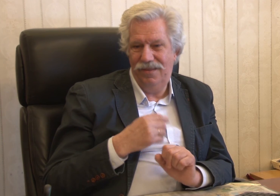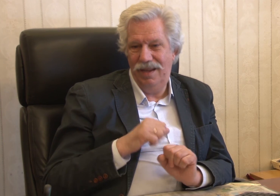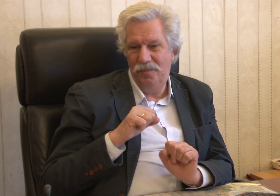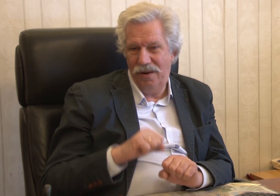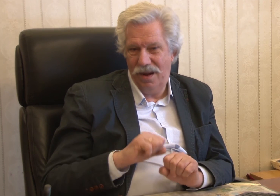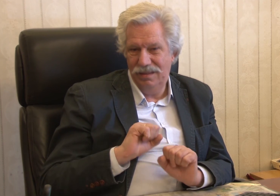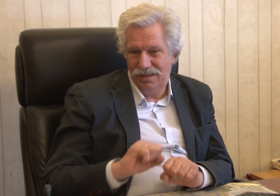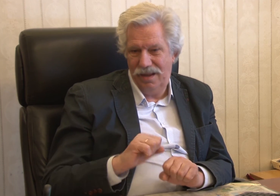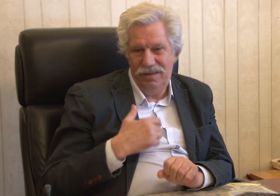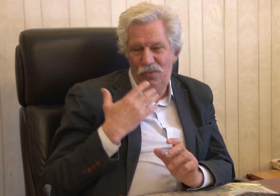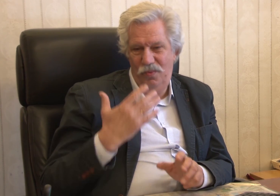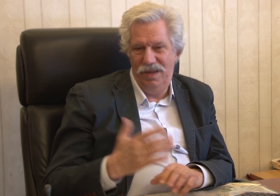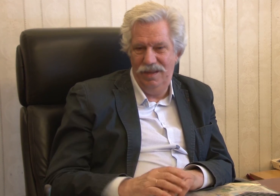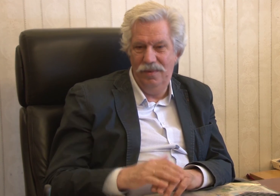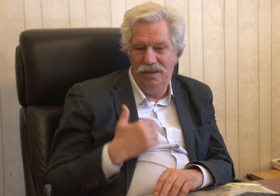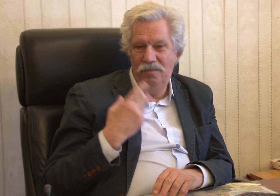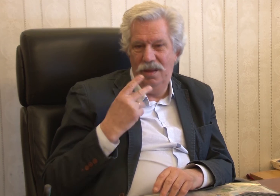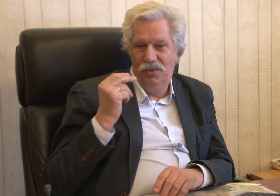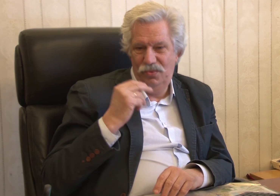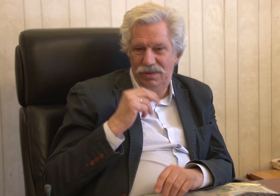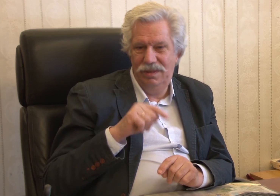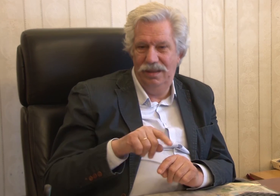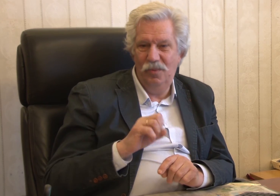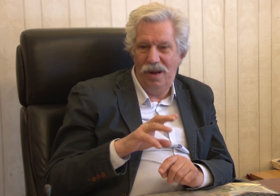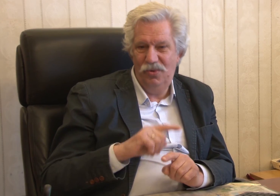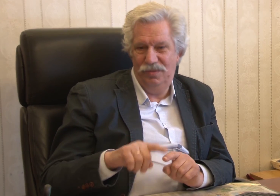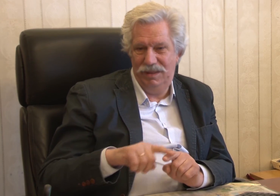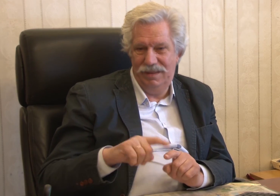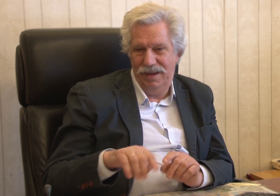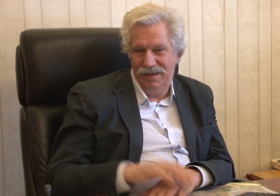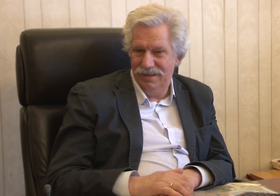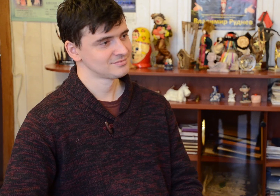отстаивать свои права, мы этого не умеем, нам этому надо научиться как можно быстрее.